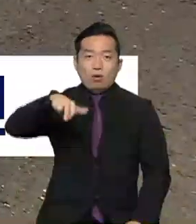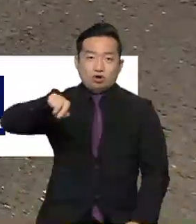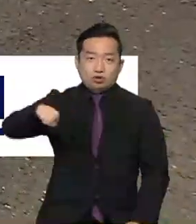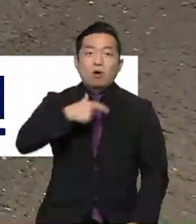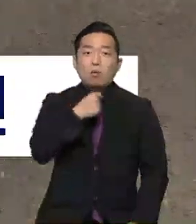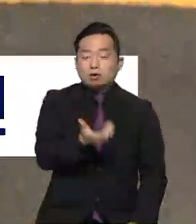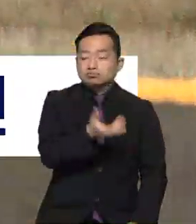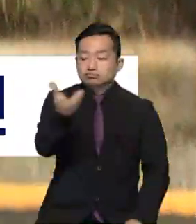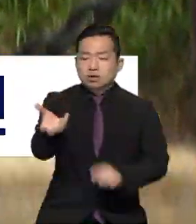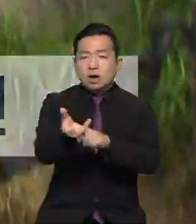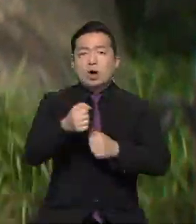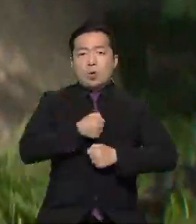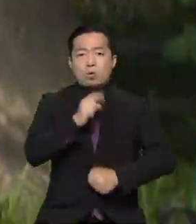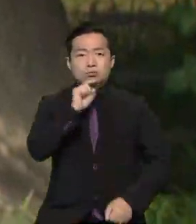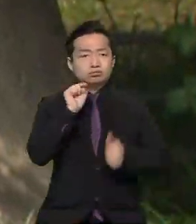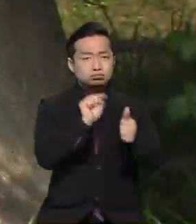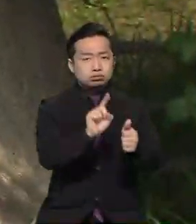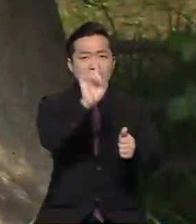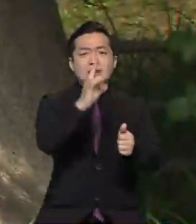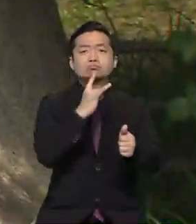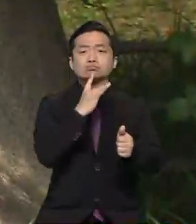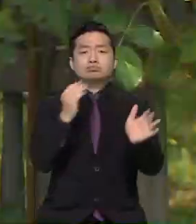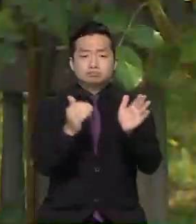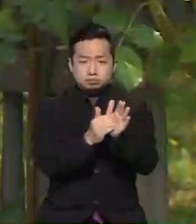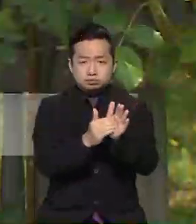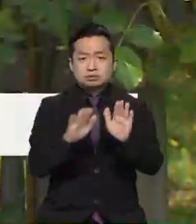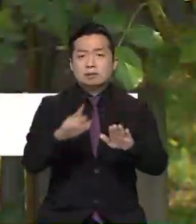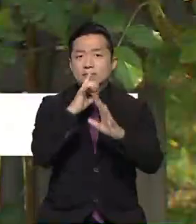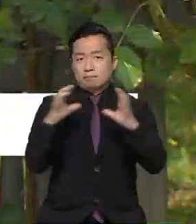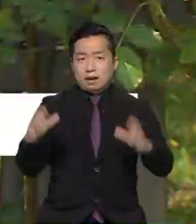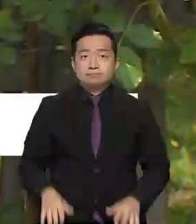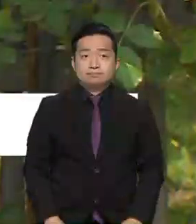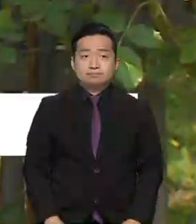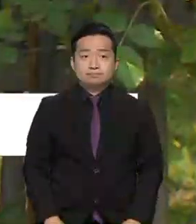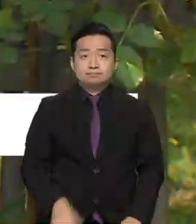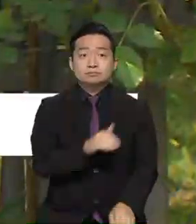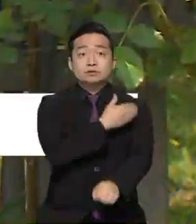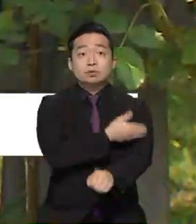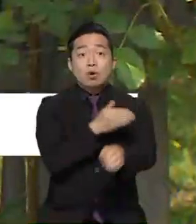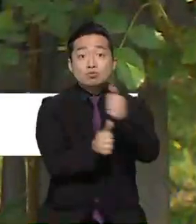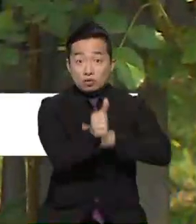건에 그치면서 논란은 더 커졌습니다.